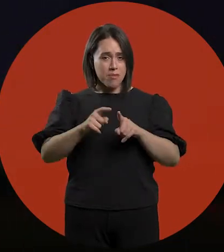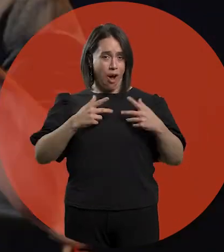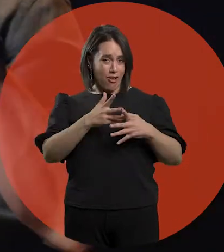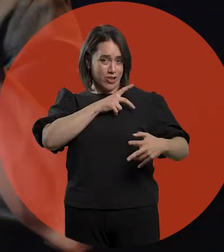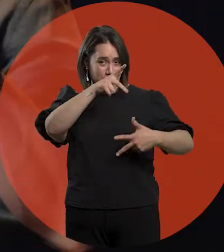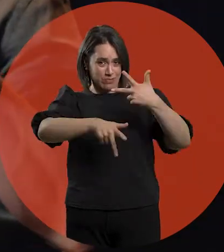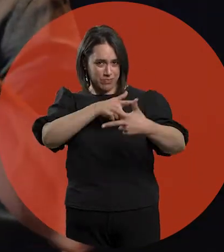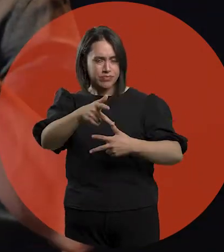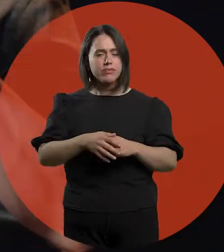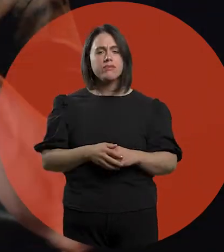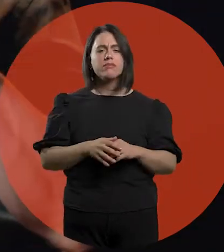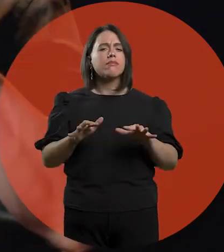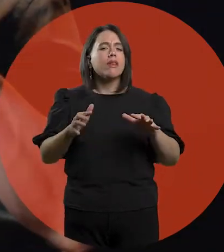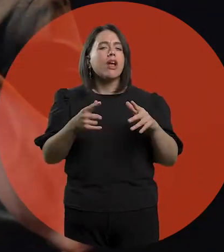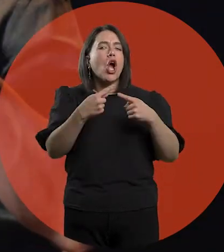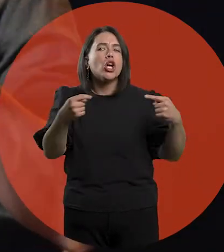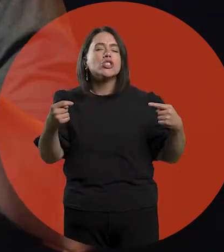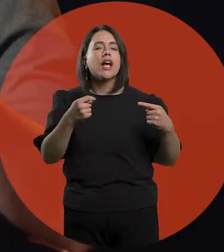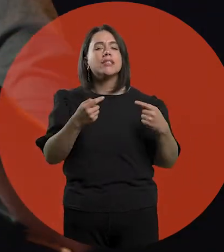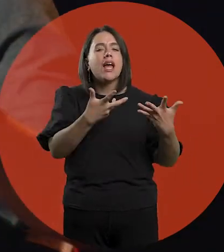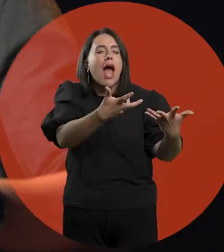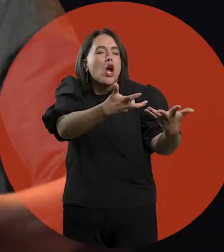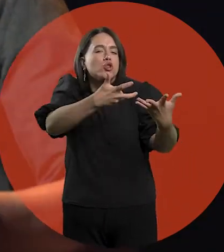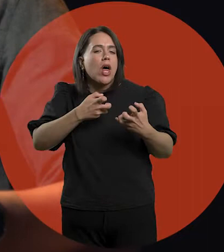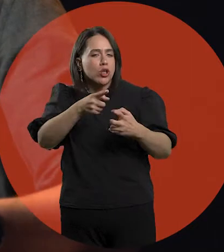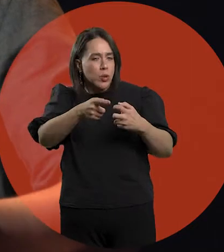¿Qué te ayudó? Vos decís: "Explotar mi personalidad”.